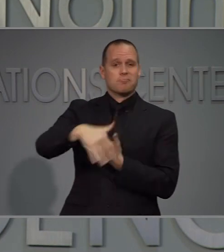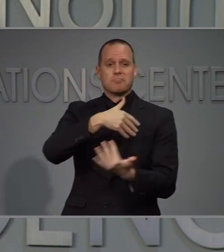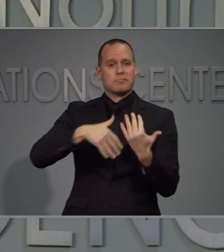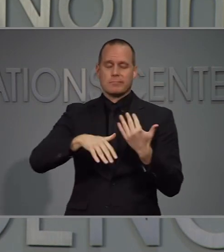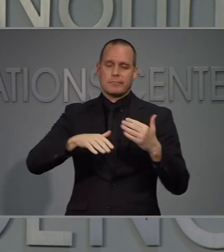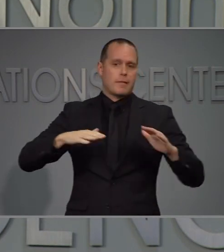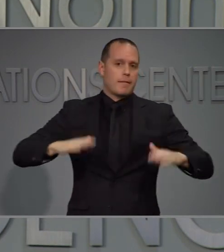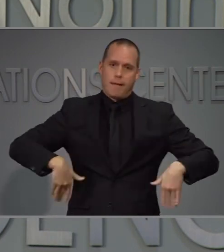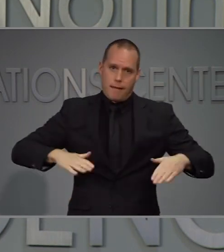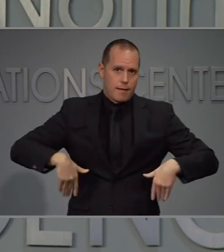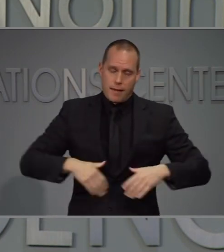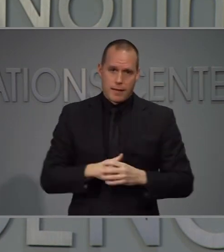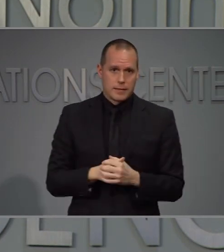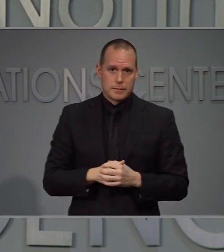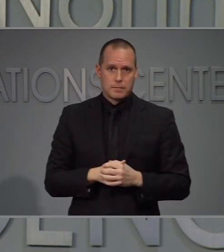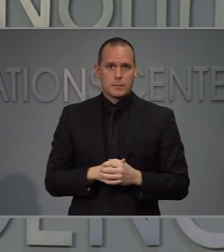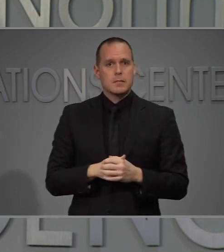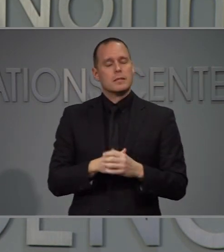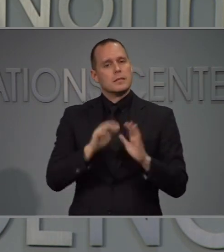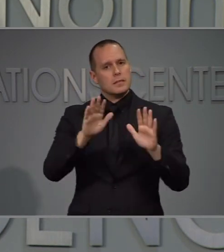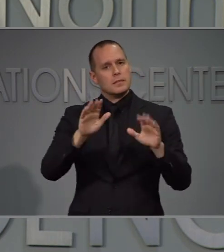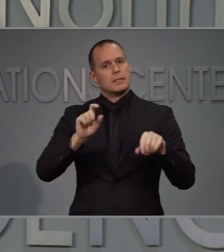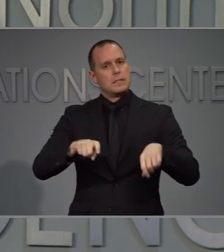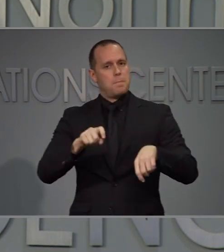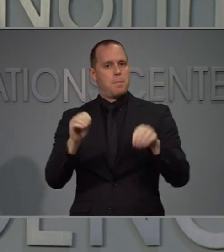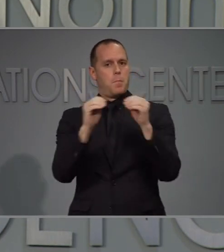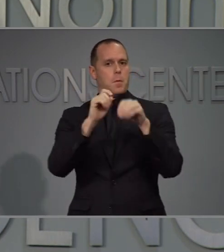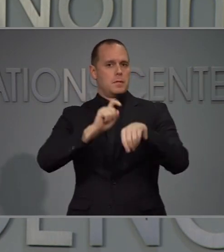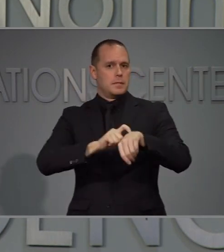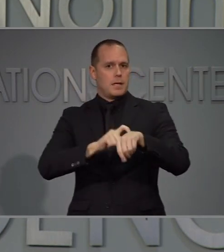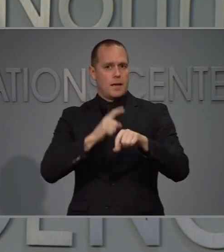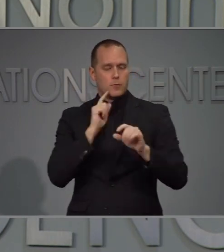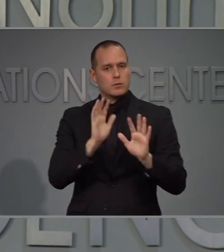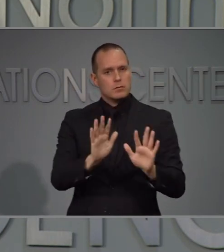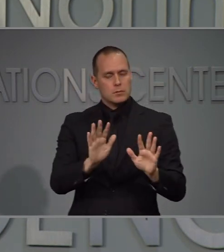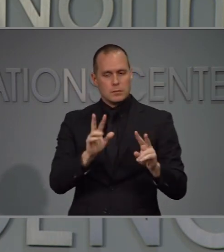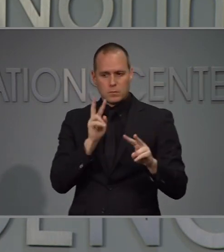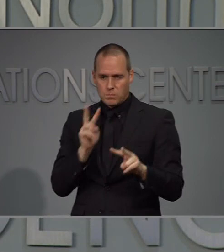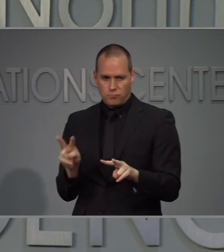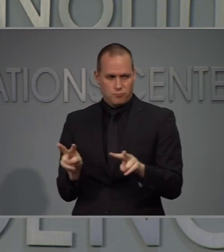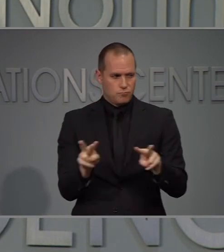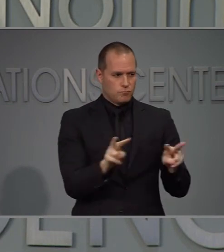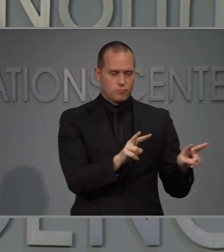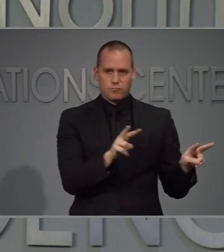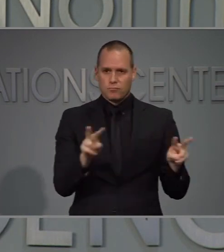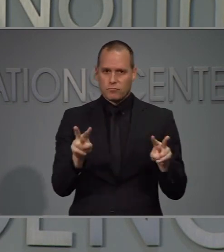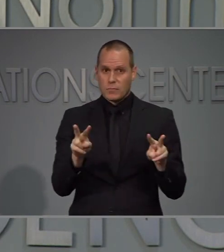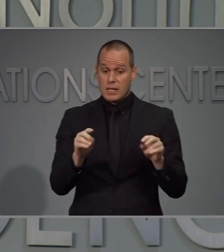restricciones. Necesitamos más tiempo para reducir.